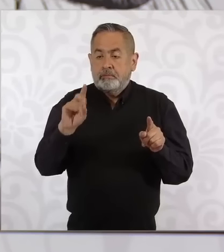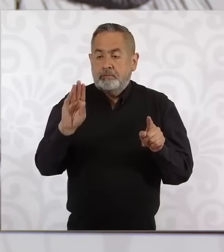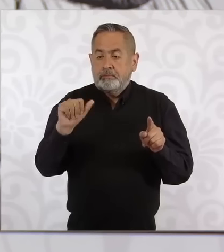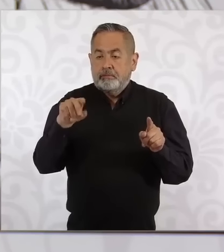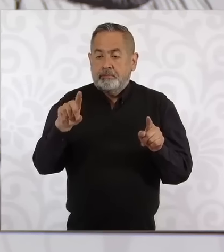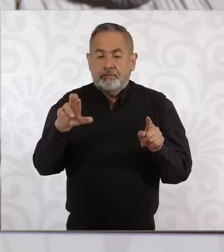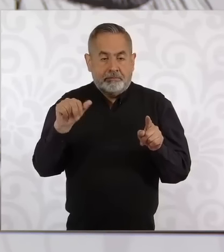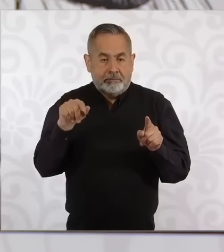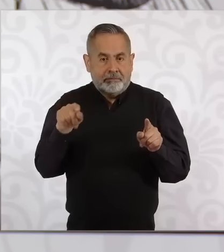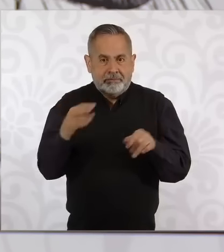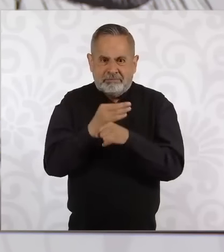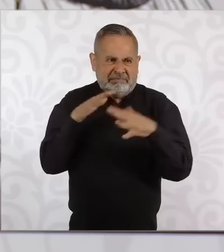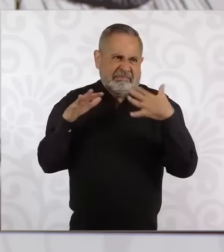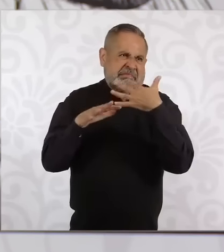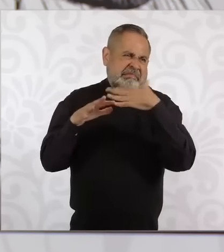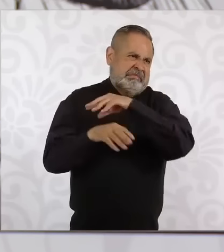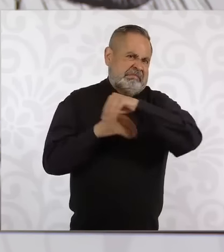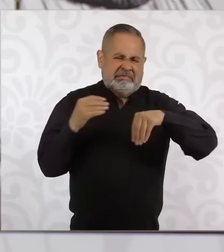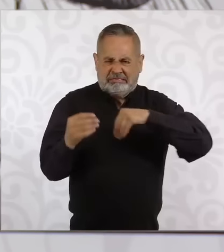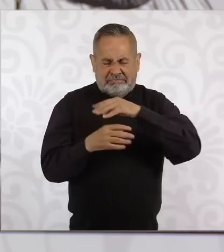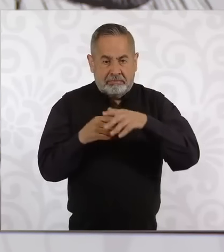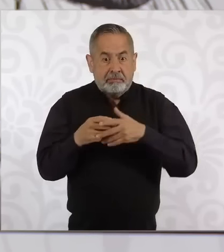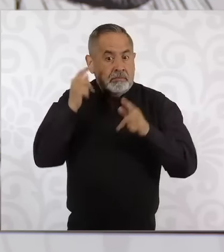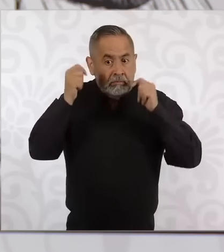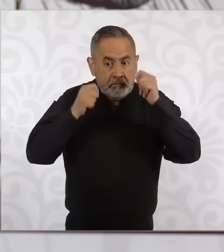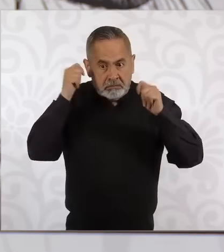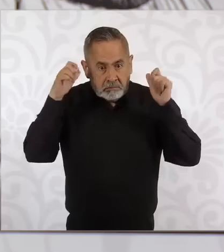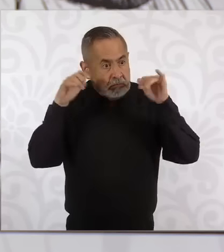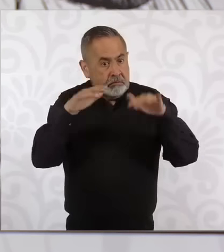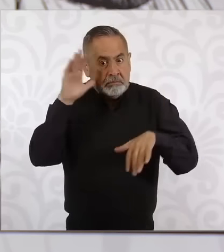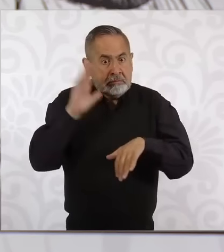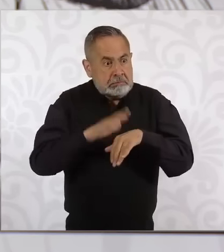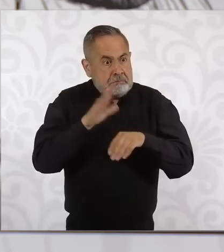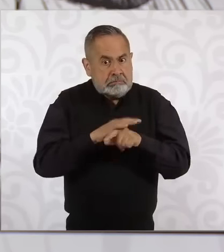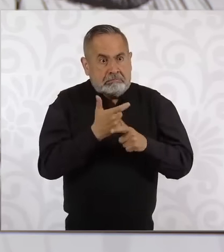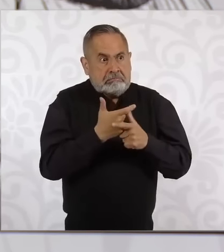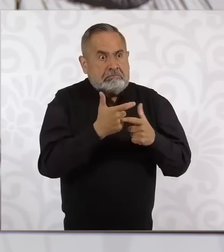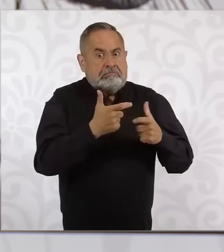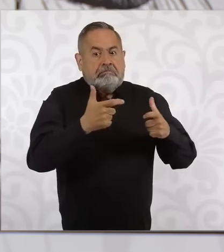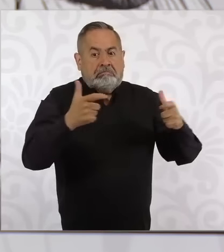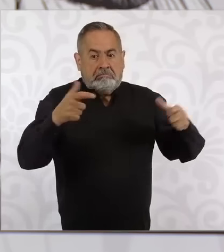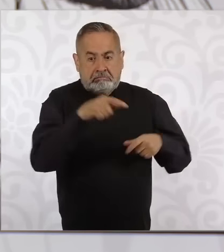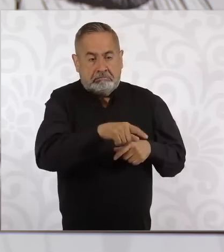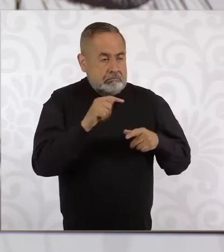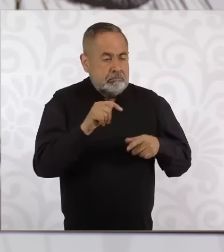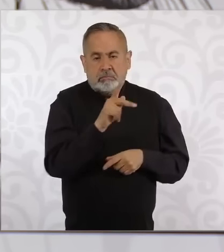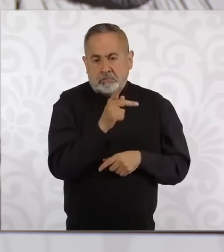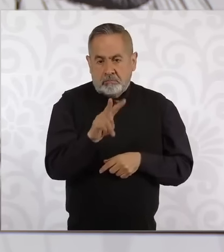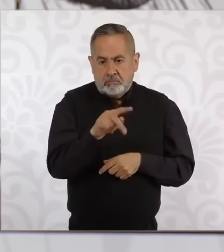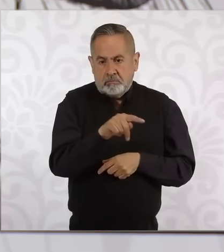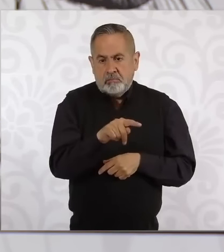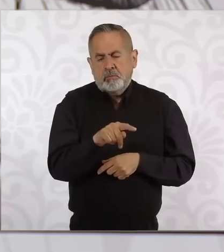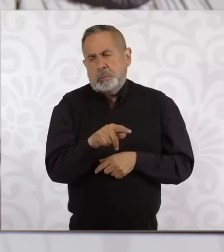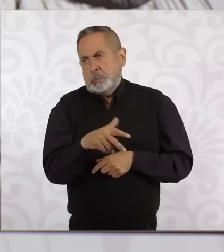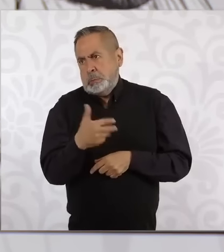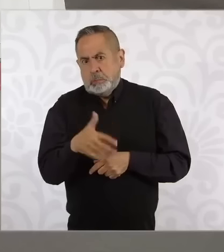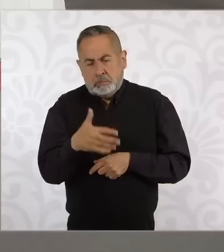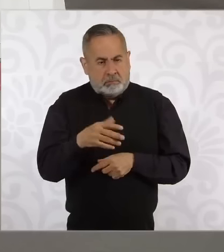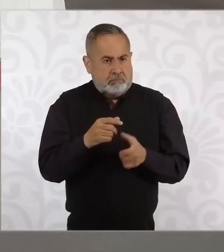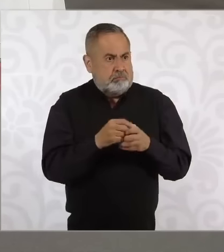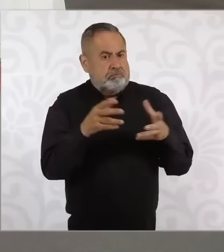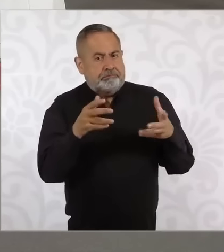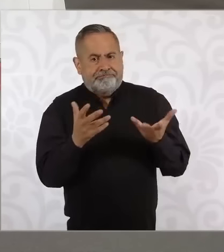hoy es un atascadero tremendo. es una de las zonas turísticas del país que más está creciendo y eh y